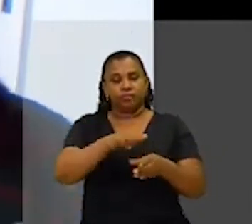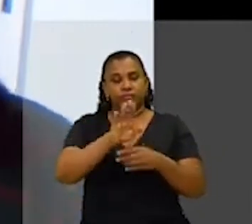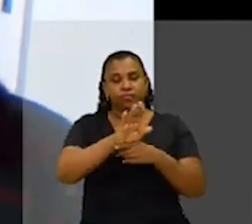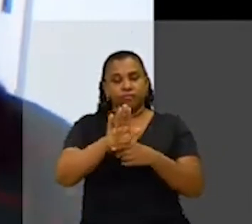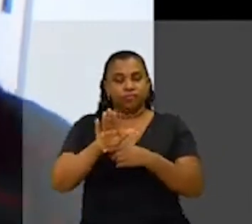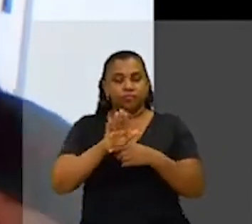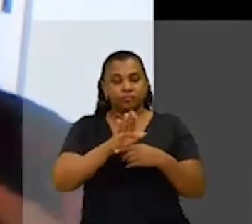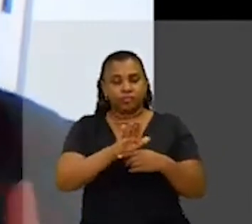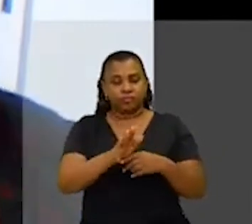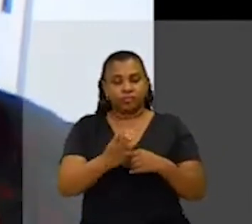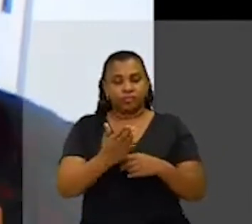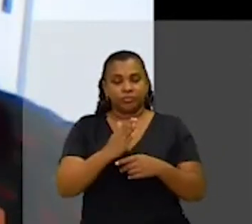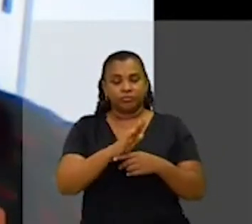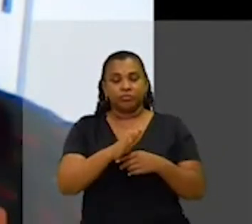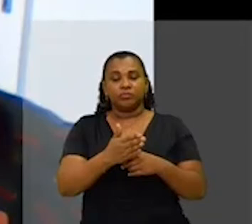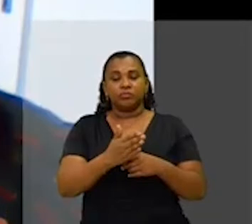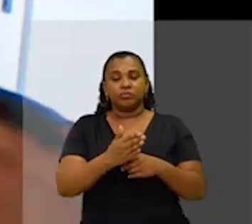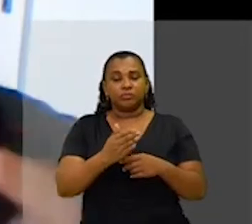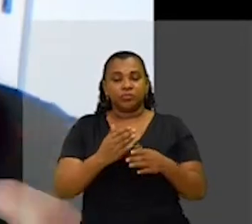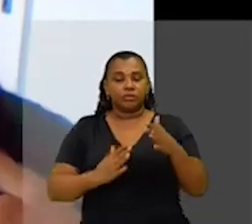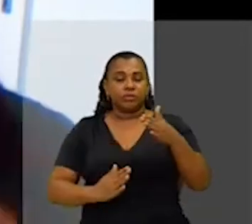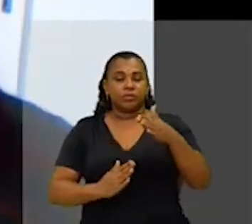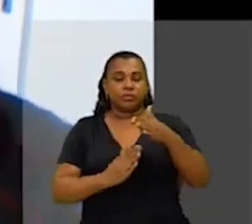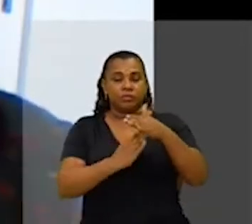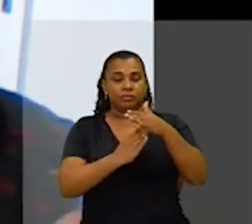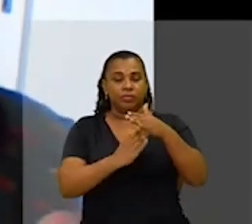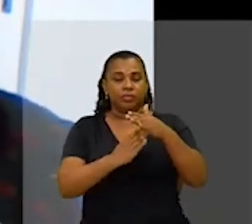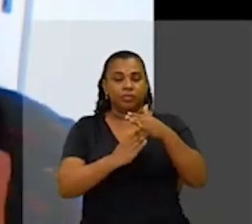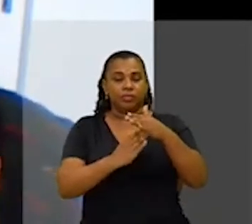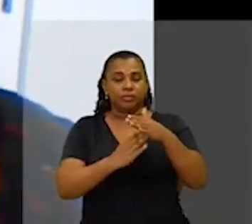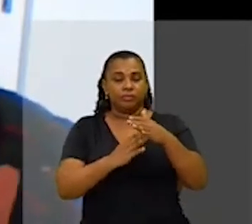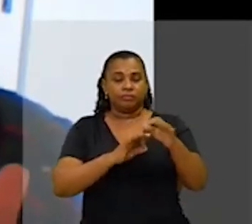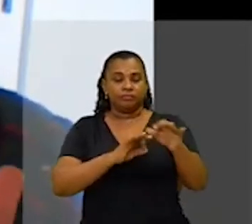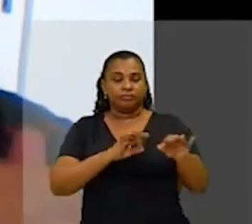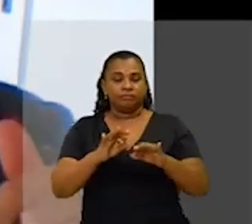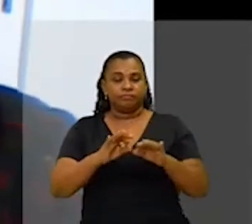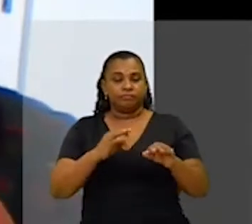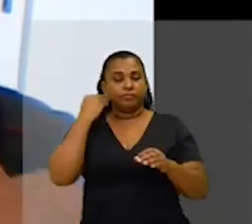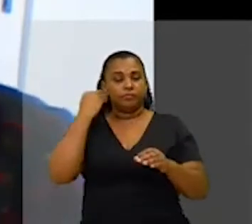restringe de certa forma a pontuação experiências se a gente for olhar os mandatos que a gente tem